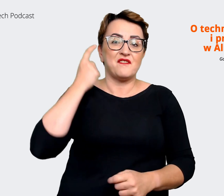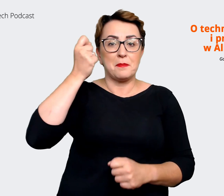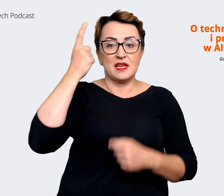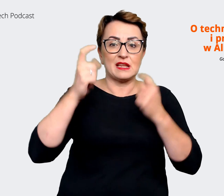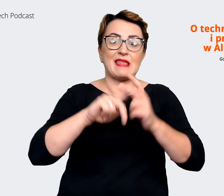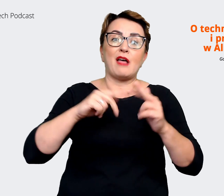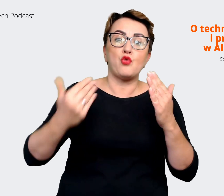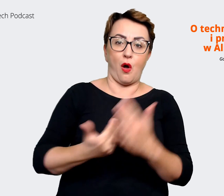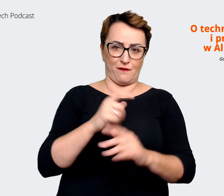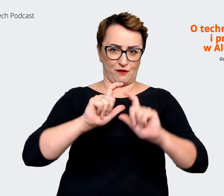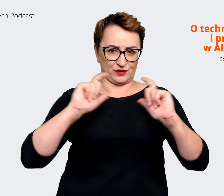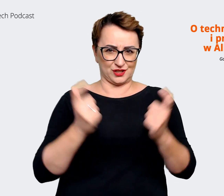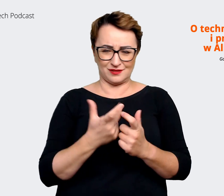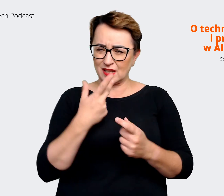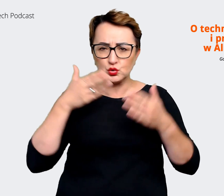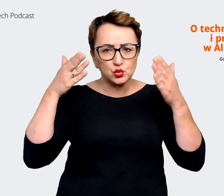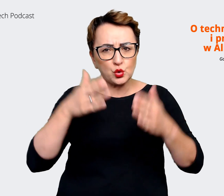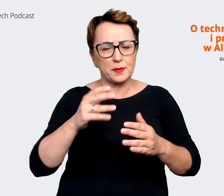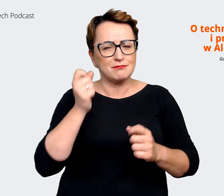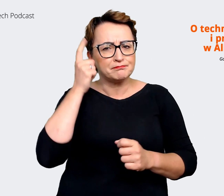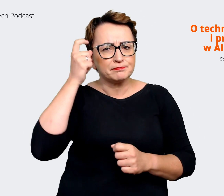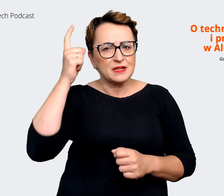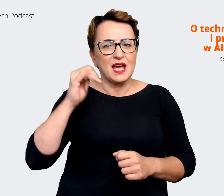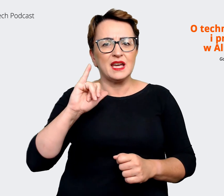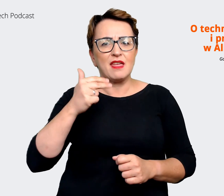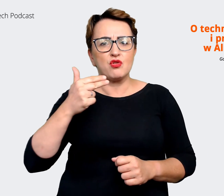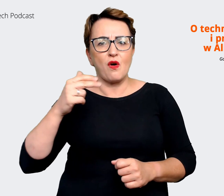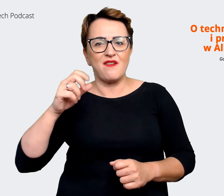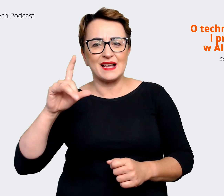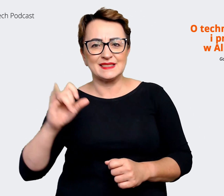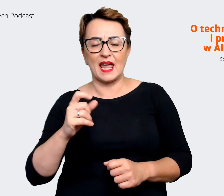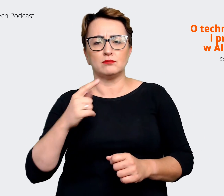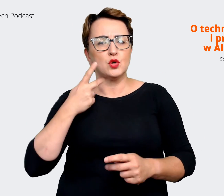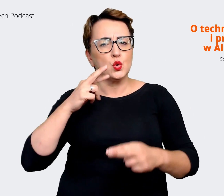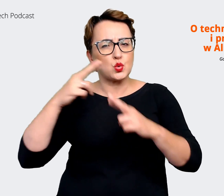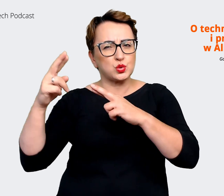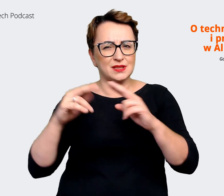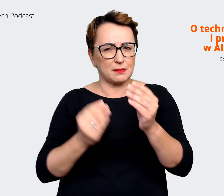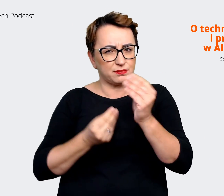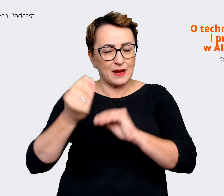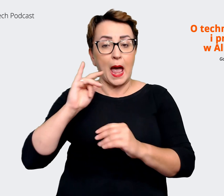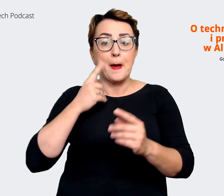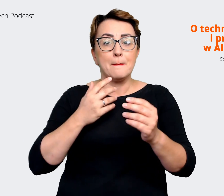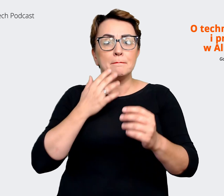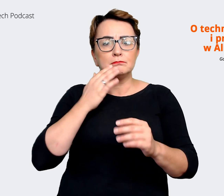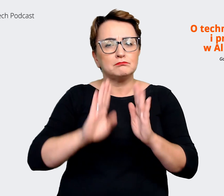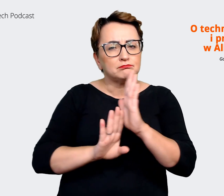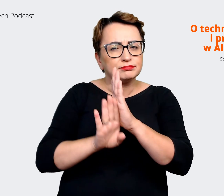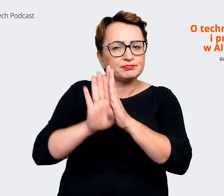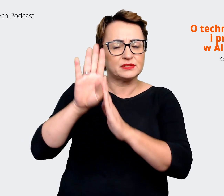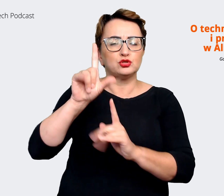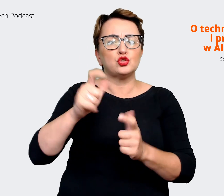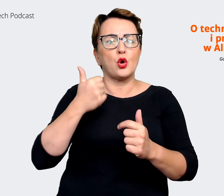skupić się na tym co jest innowacyjne, co robi tą różnicę, a maksymalizować wykorzystanie tego co jest już sprawdzone na rynku. Prowadzący: Ja też zakładam,